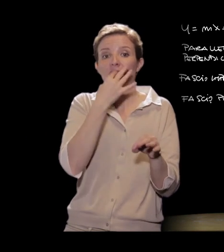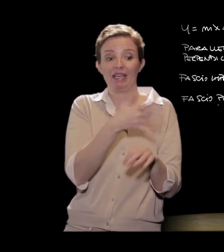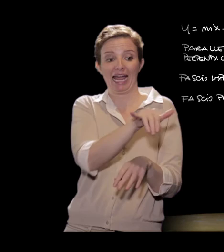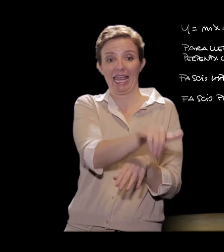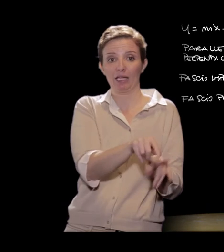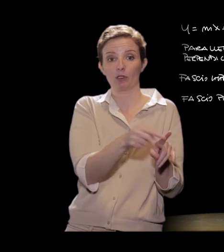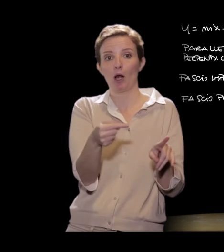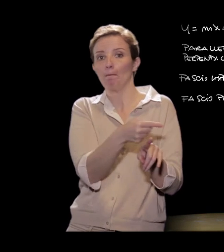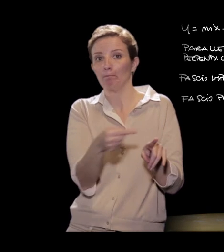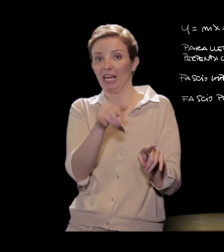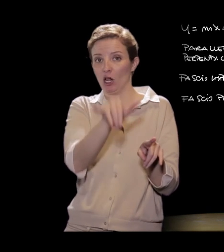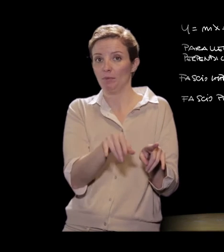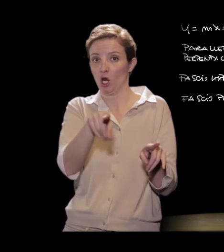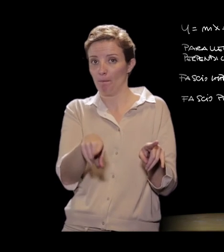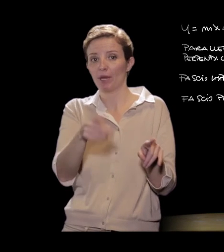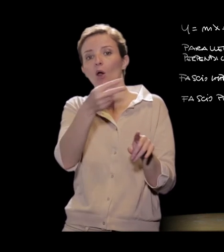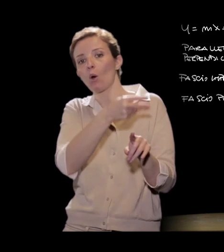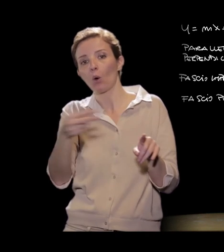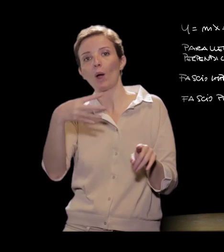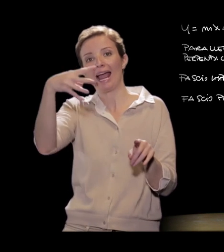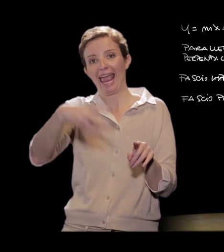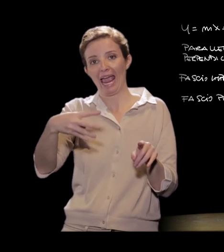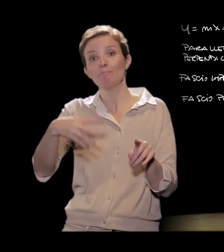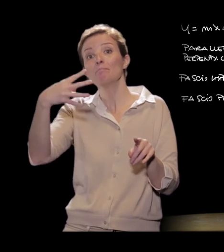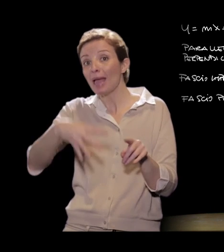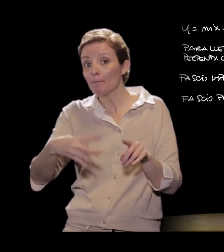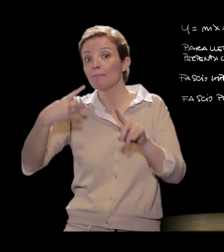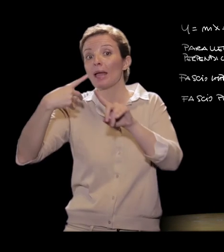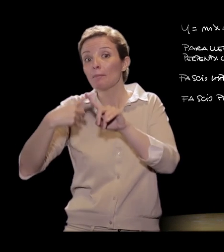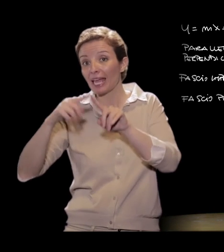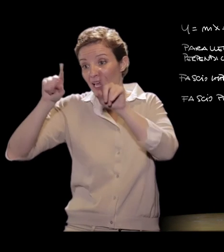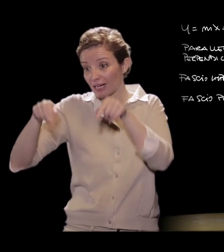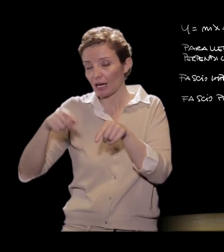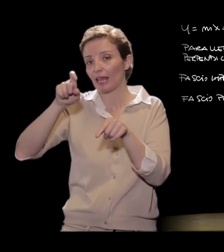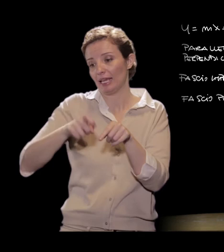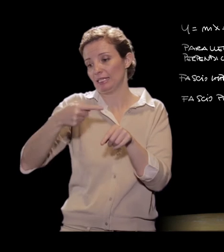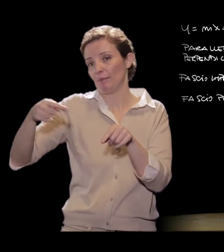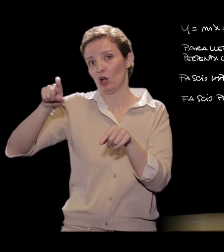(LEGGE L'EQUAZIONE)